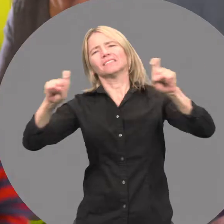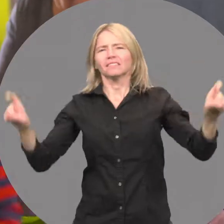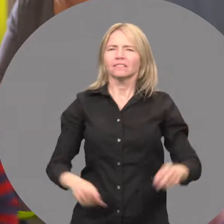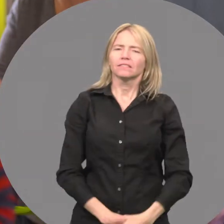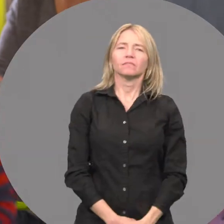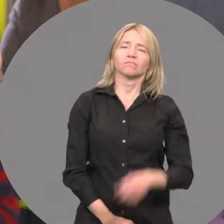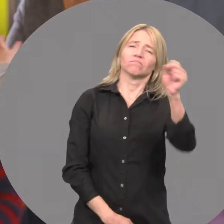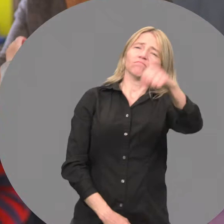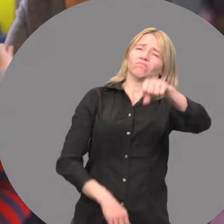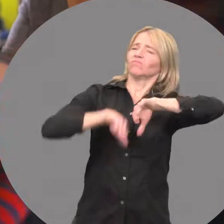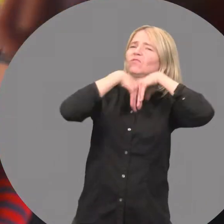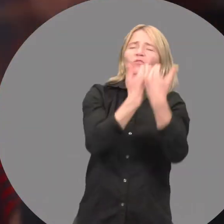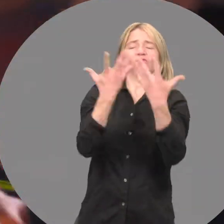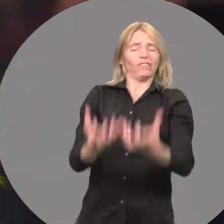Oui – tout ce qu'il veut.